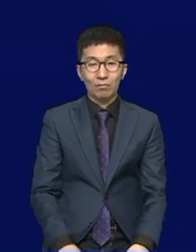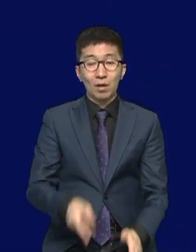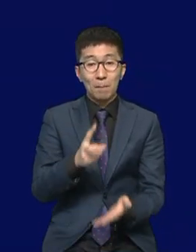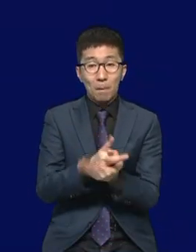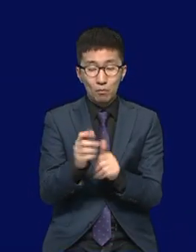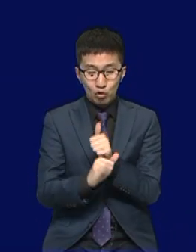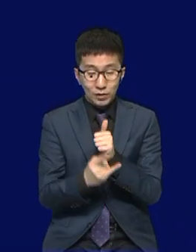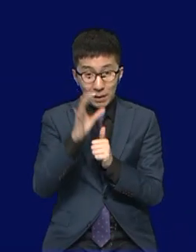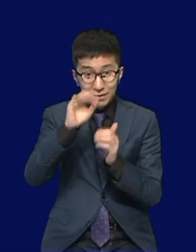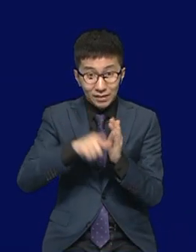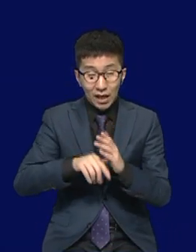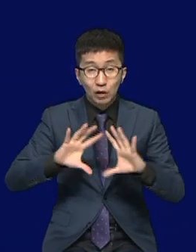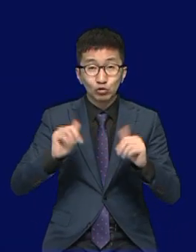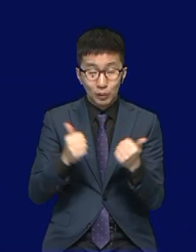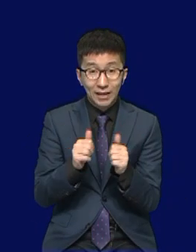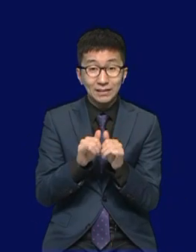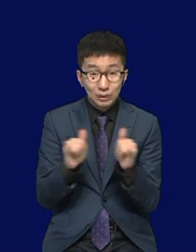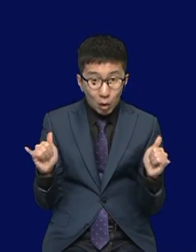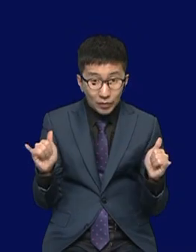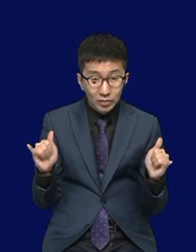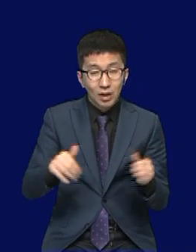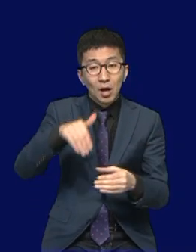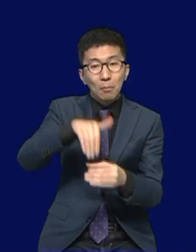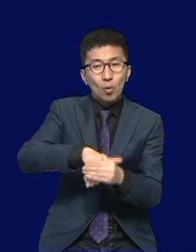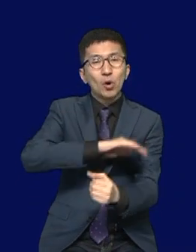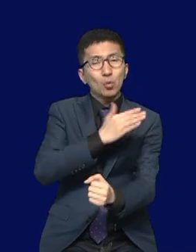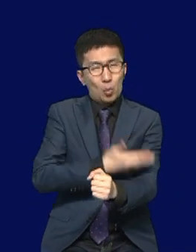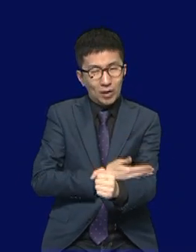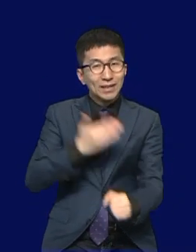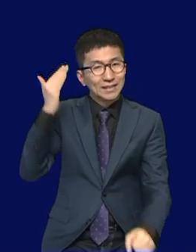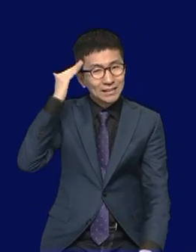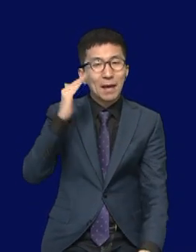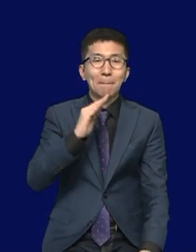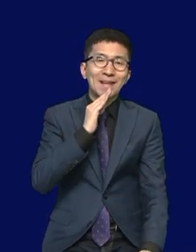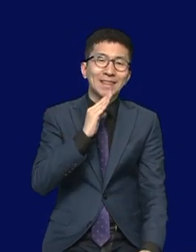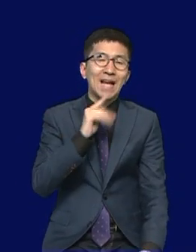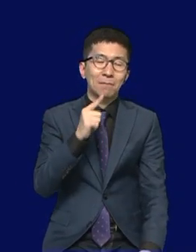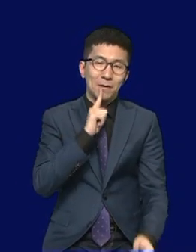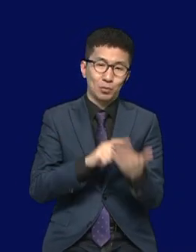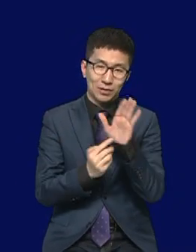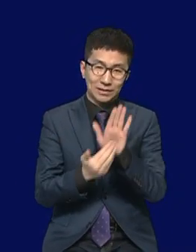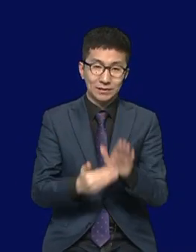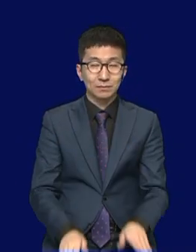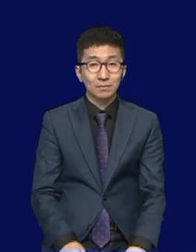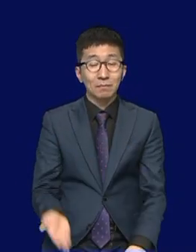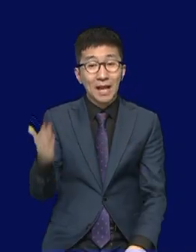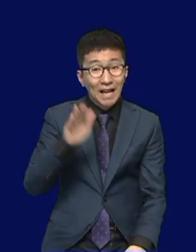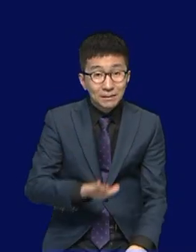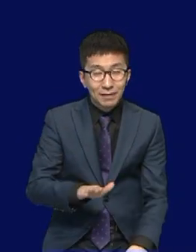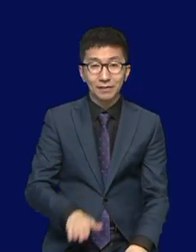법사위 안에서는 국회의원의 심의, 표결권이 침해됐다고 판단해 인용이 됐던 겁니다.